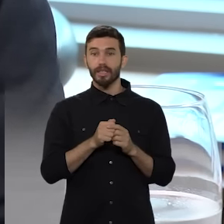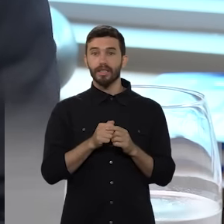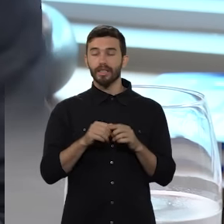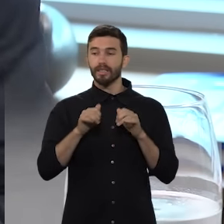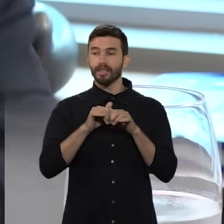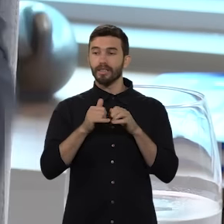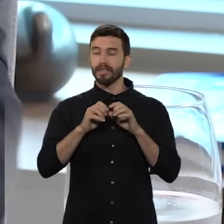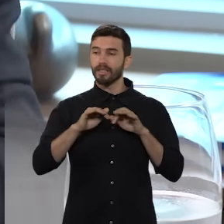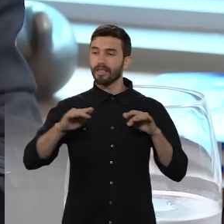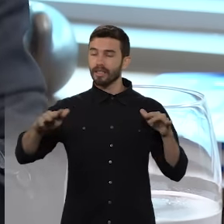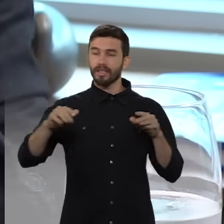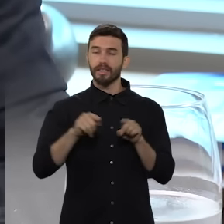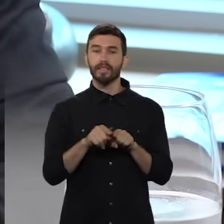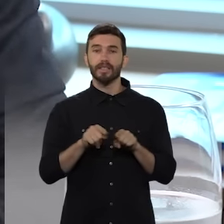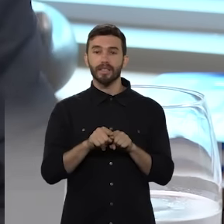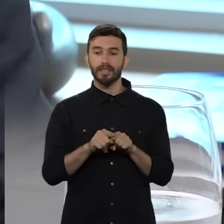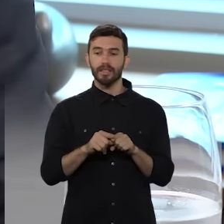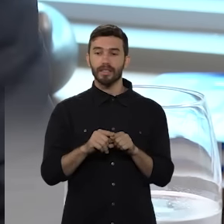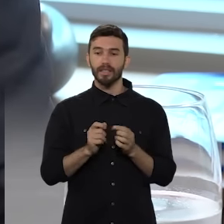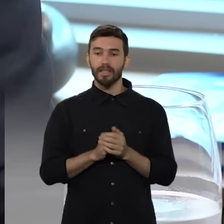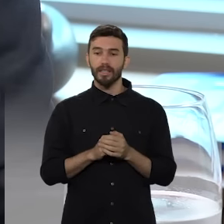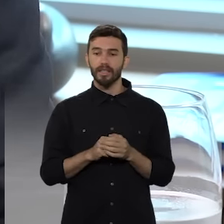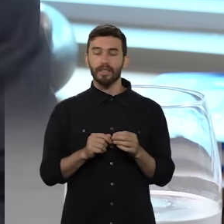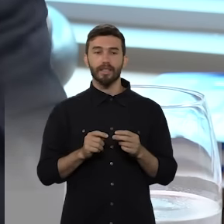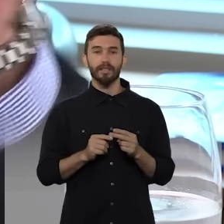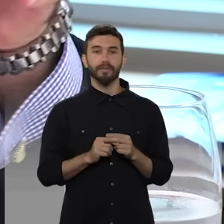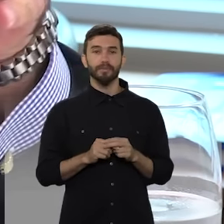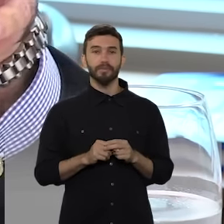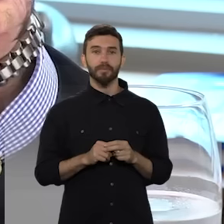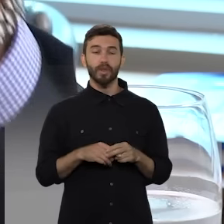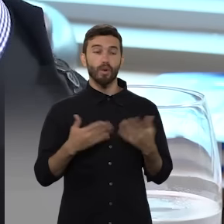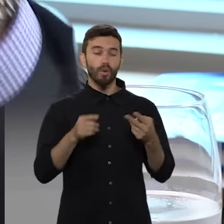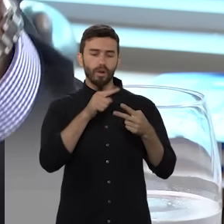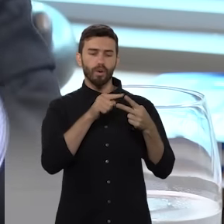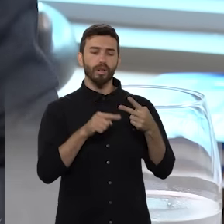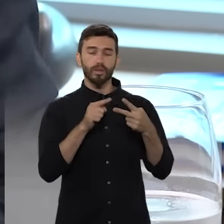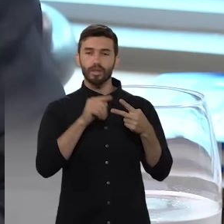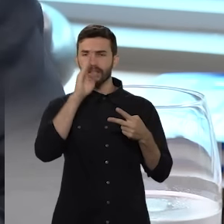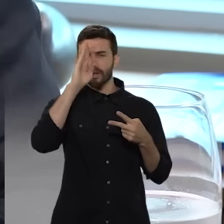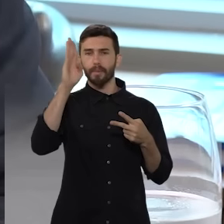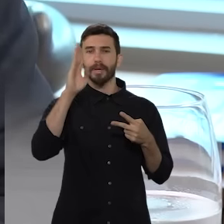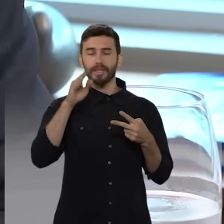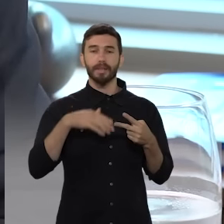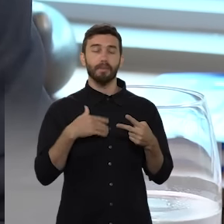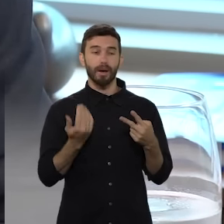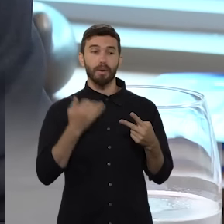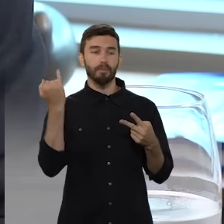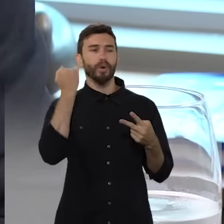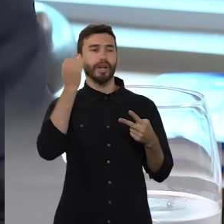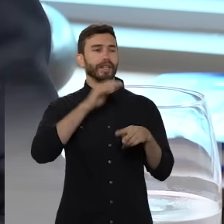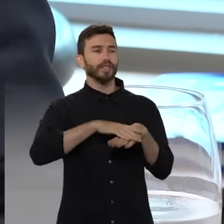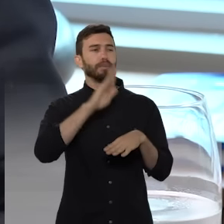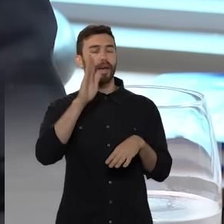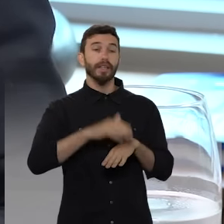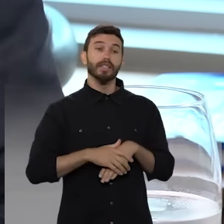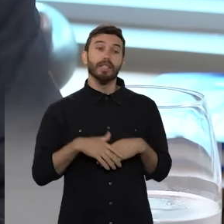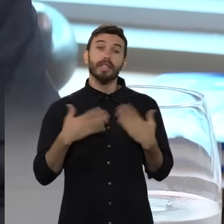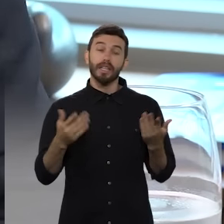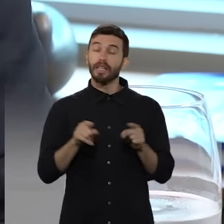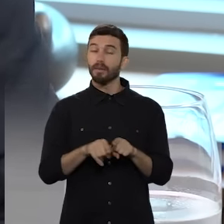Qual a diferença desses dois? Quais são... qual é o maior, qual é o mais relevante? Para onde vocês estão indo nesse caminho? Em paralelo, você comentou também um